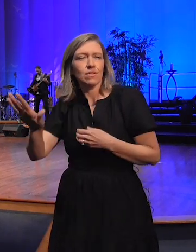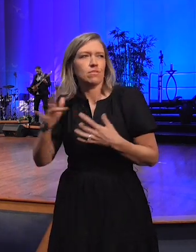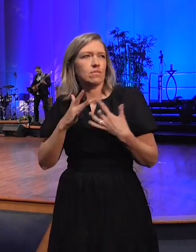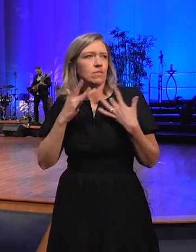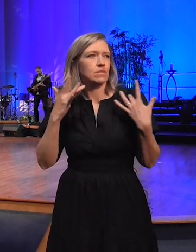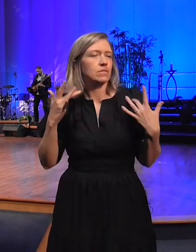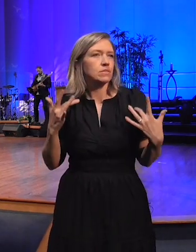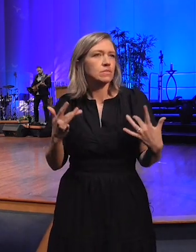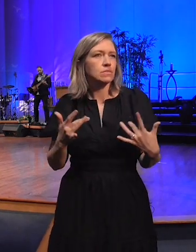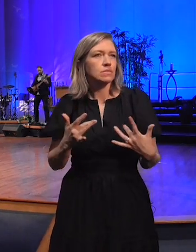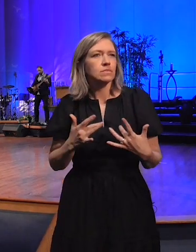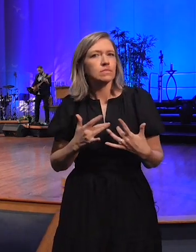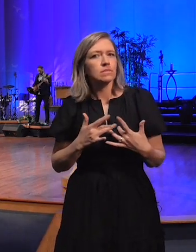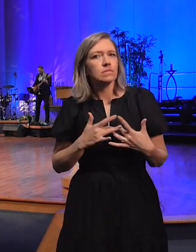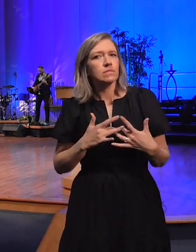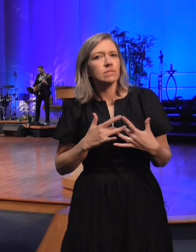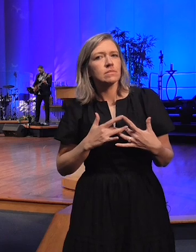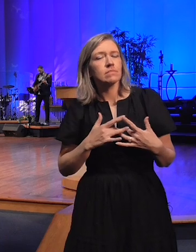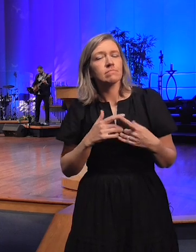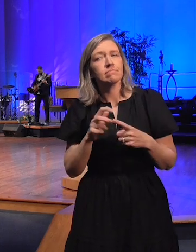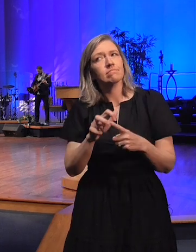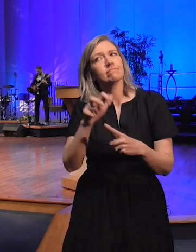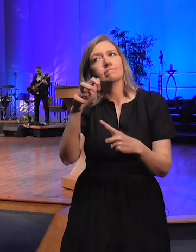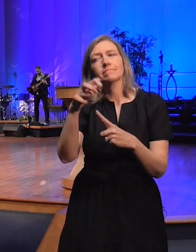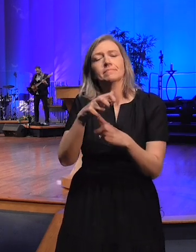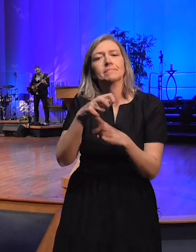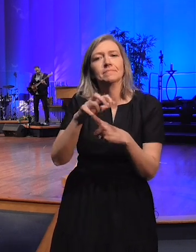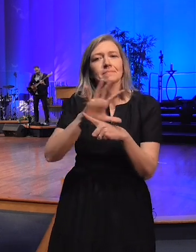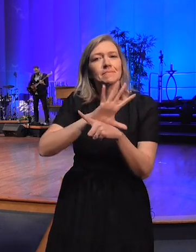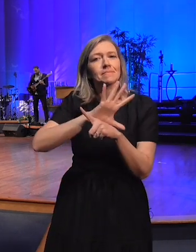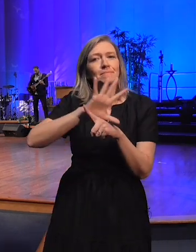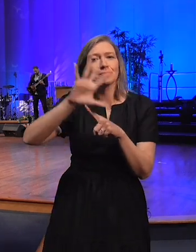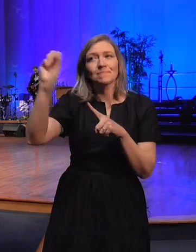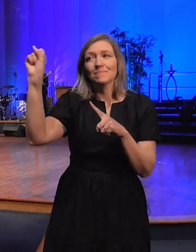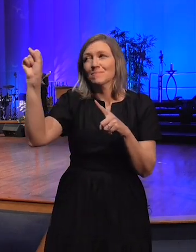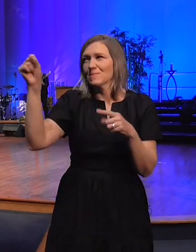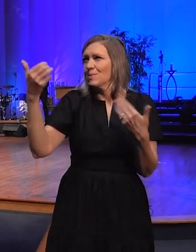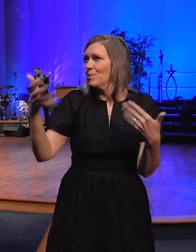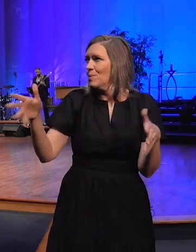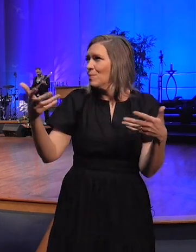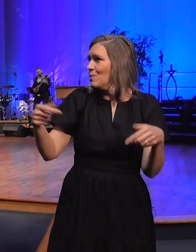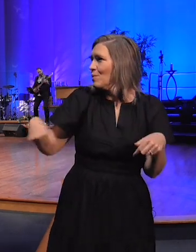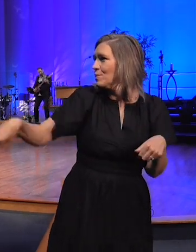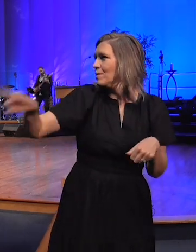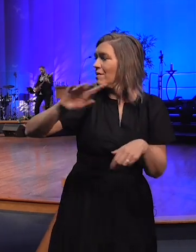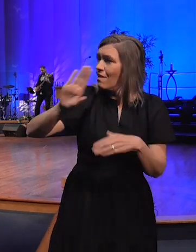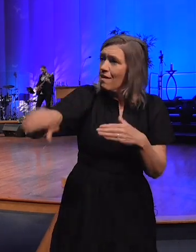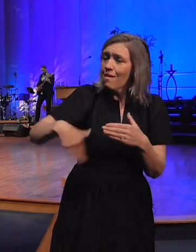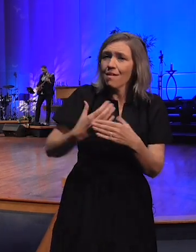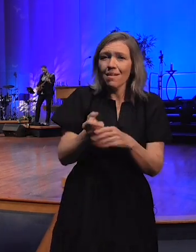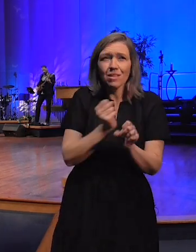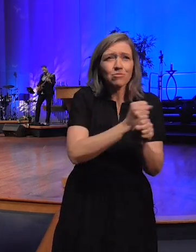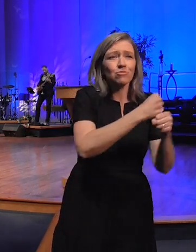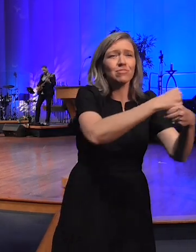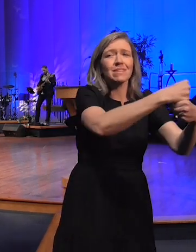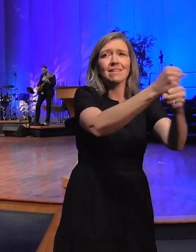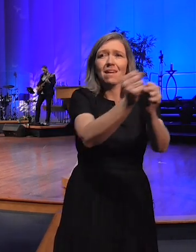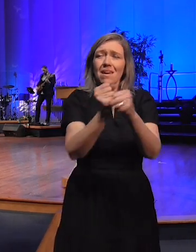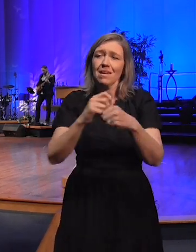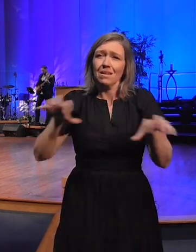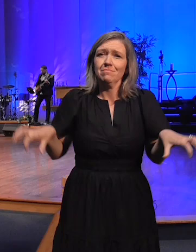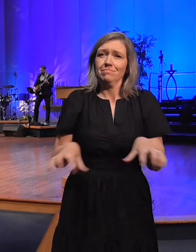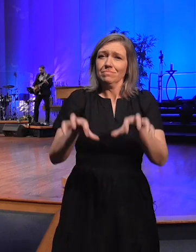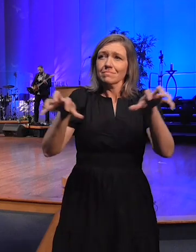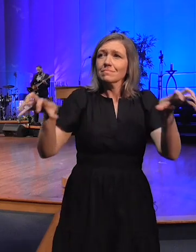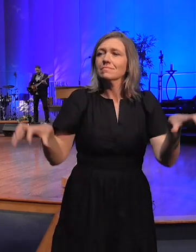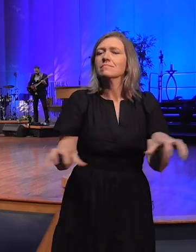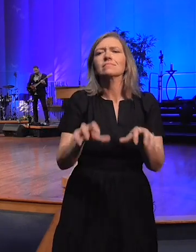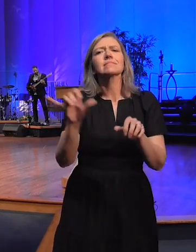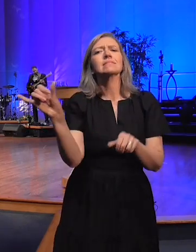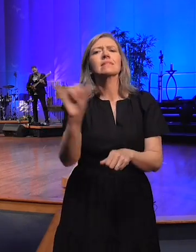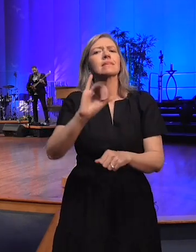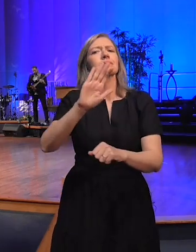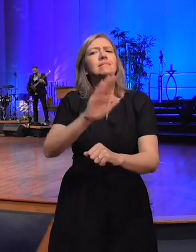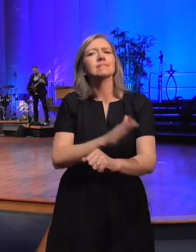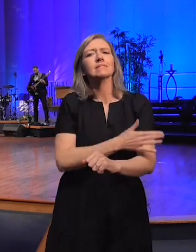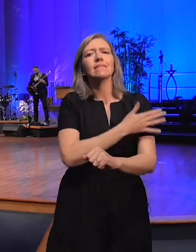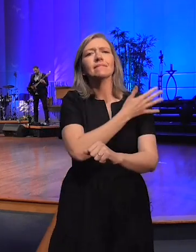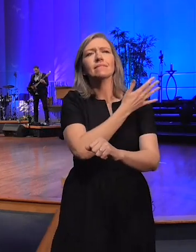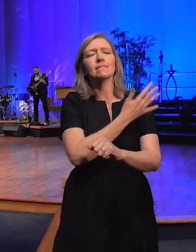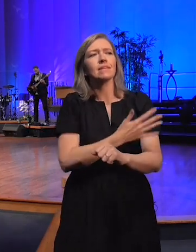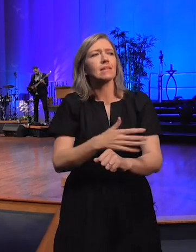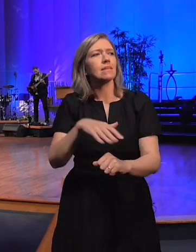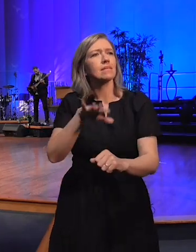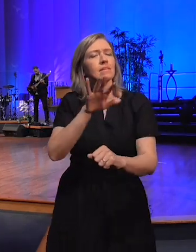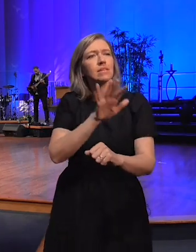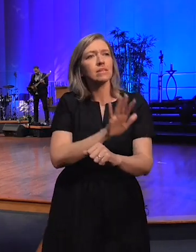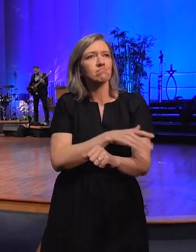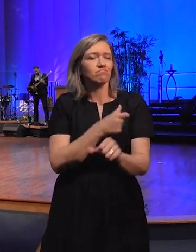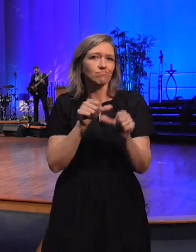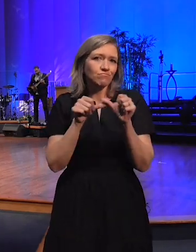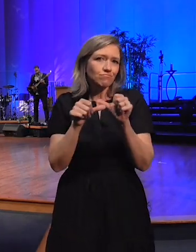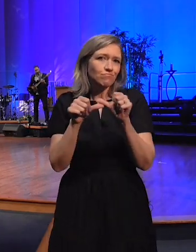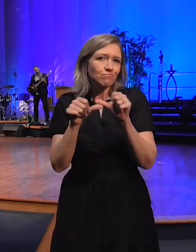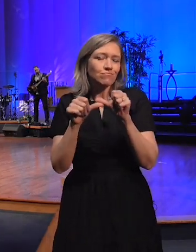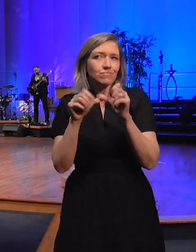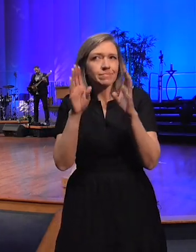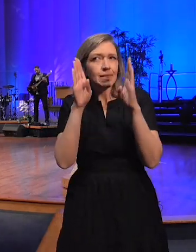Es tan asombroso lo que todos estamos creando es como una sinfonía, solo sigue escuchando